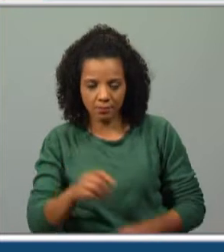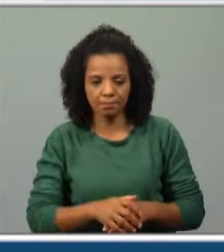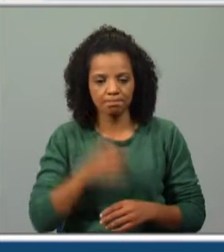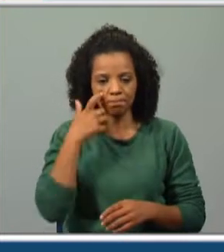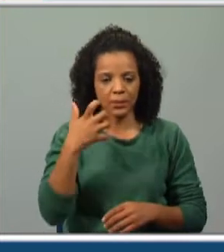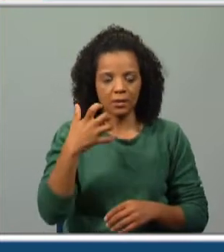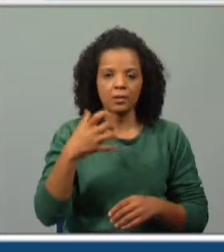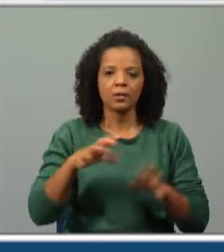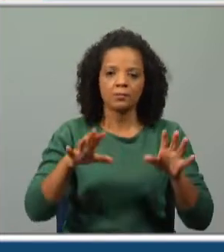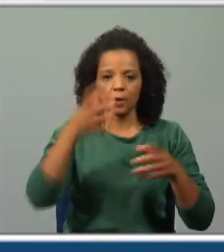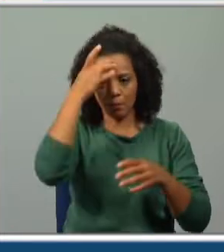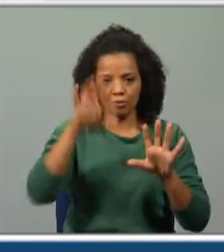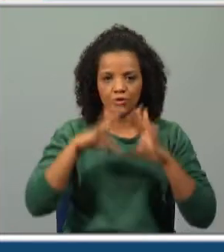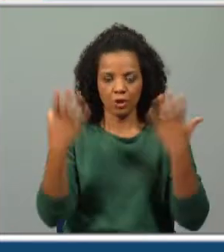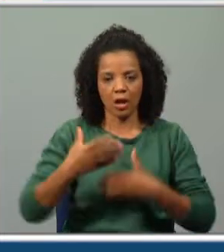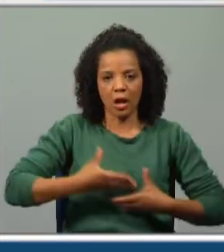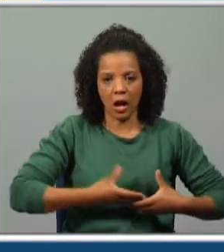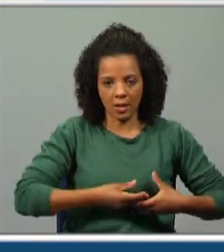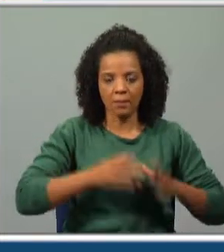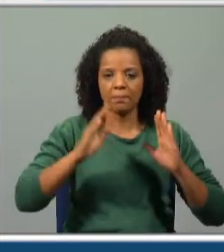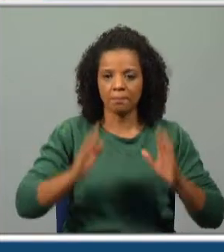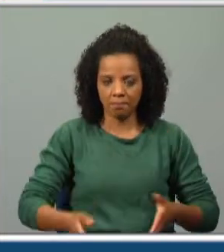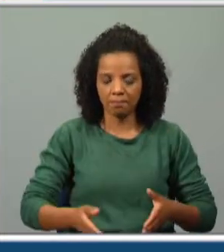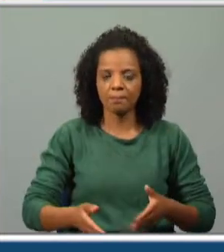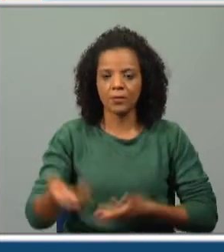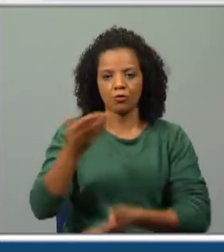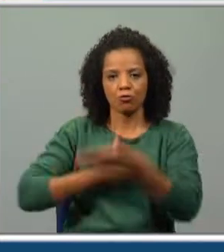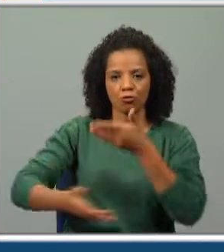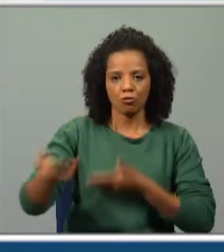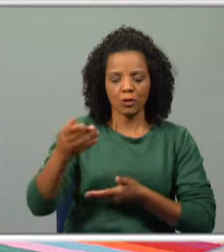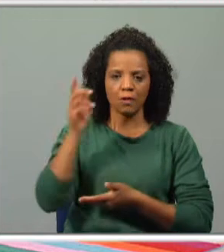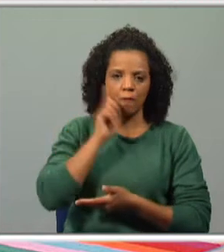opinião generalizada de que há e merecia receber uma valiosa recompensa Então 普遍認為存在且應得的獲得有價值的獎勵然後